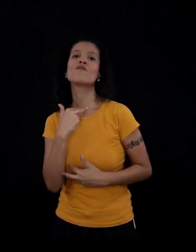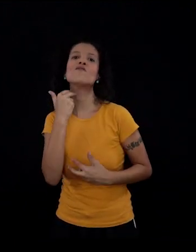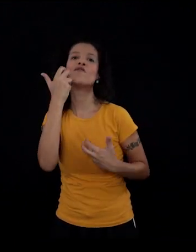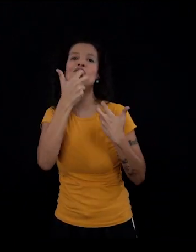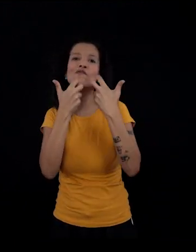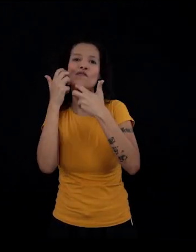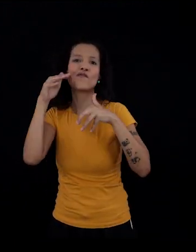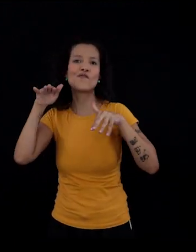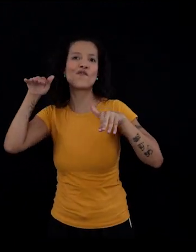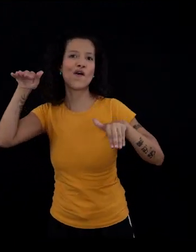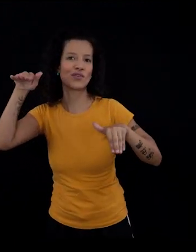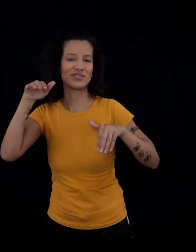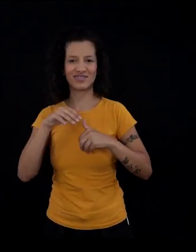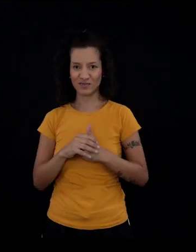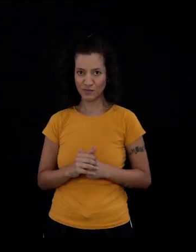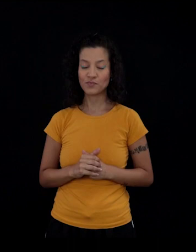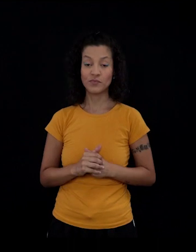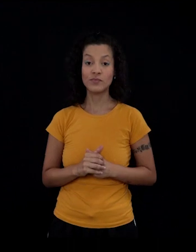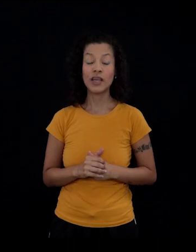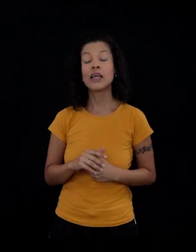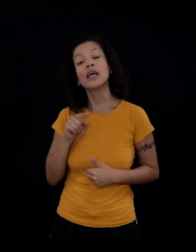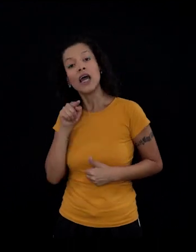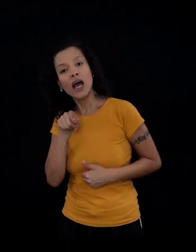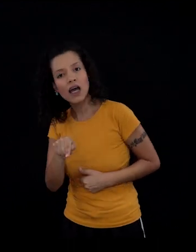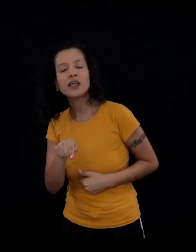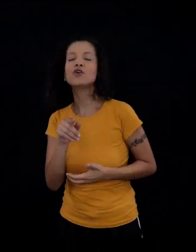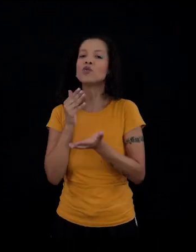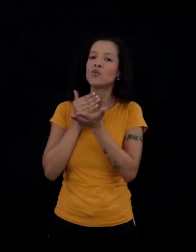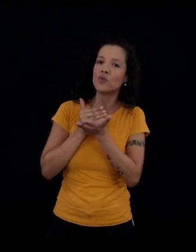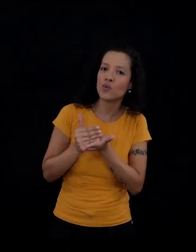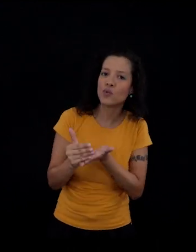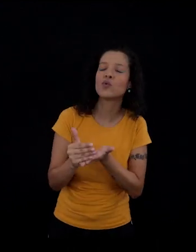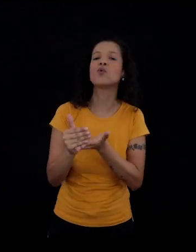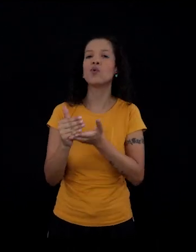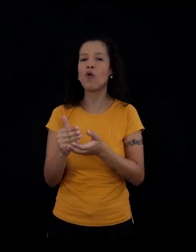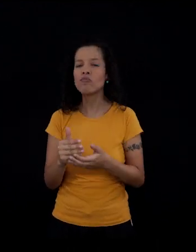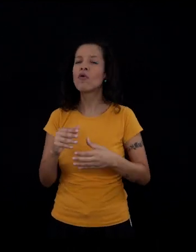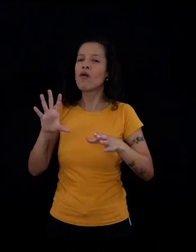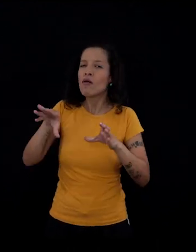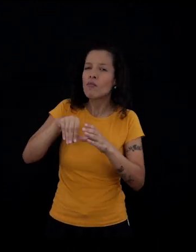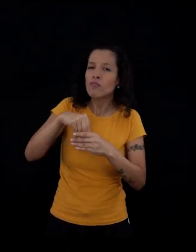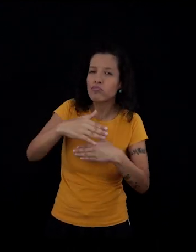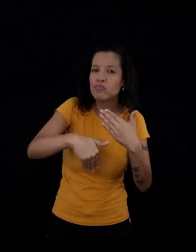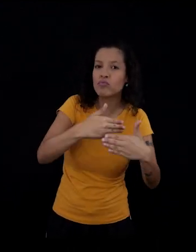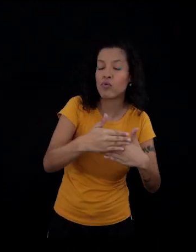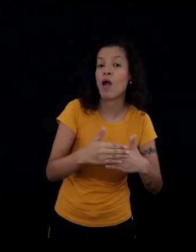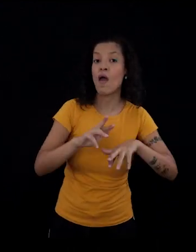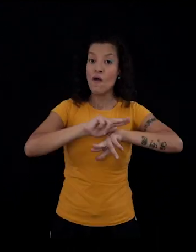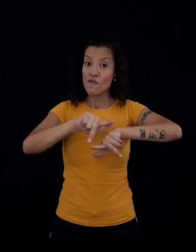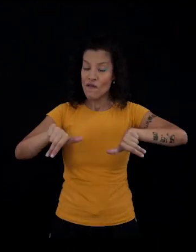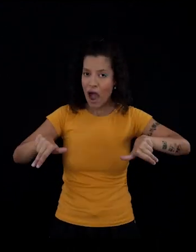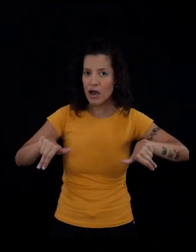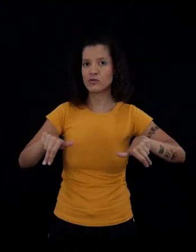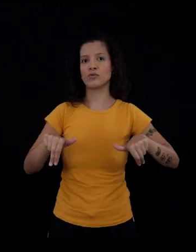dessa divisão de vozes. Daí começou introduzindo os instrumentos, o banjo veio primeiro,